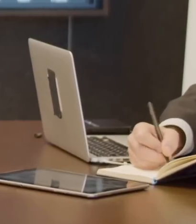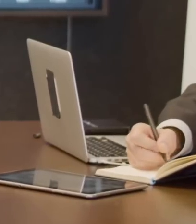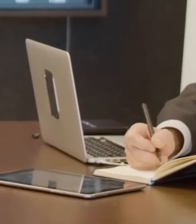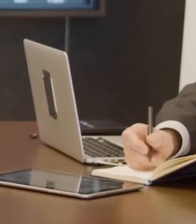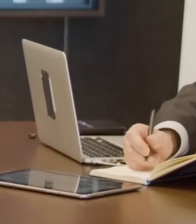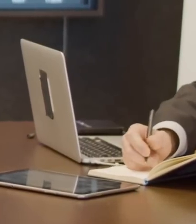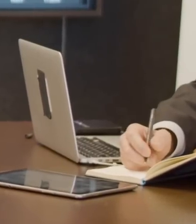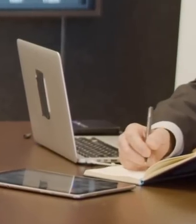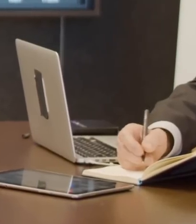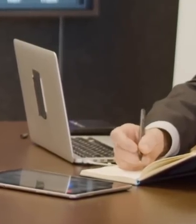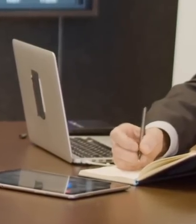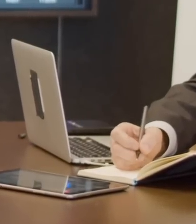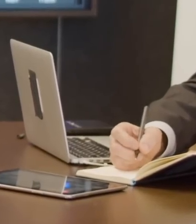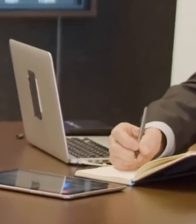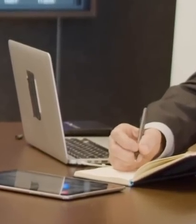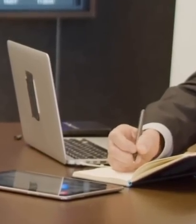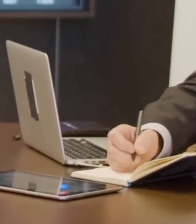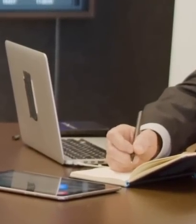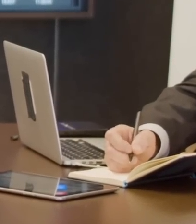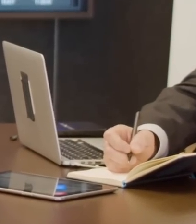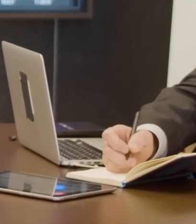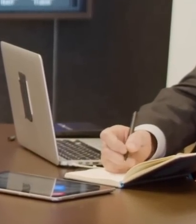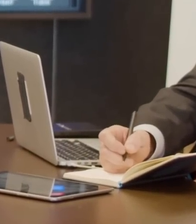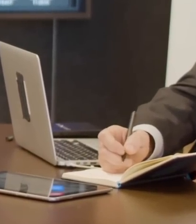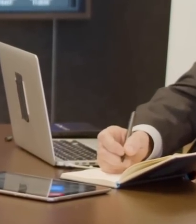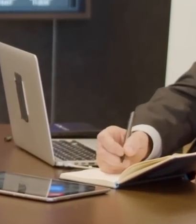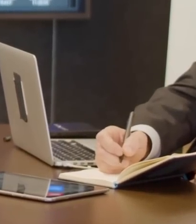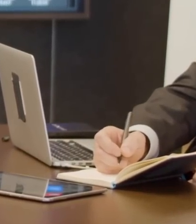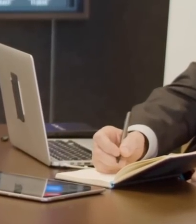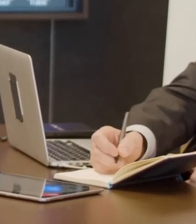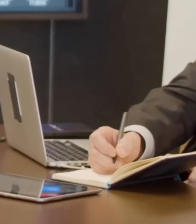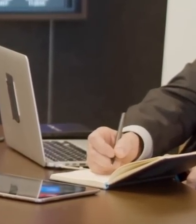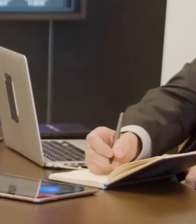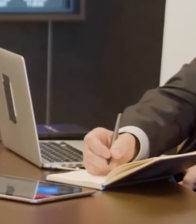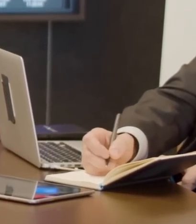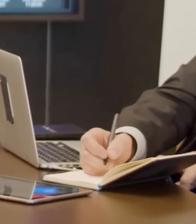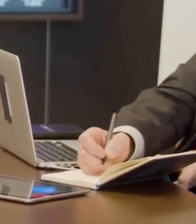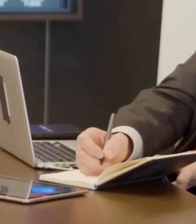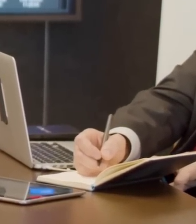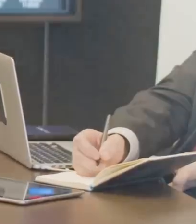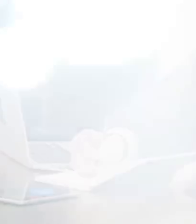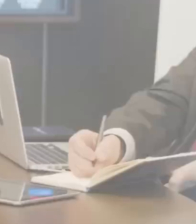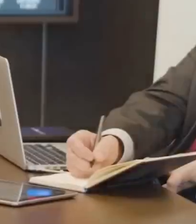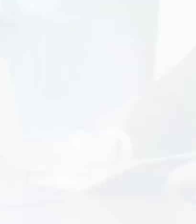negociaciones entre los gobiernos para evitar una escalada que arroje al mundo a una crisis sin